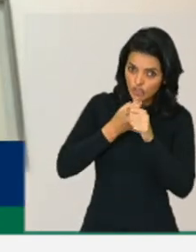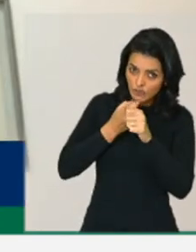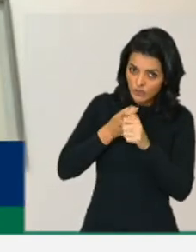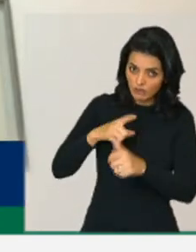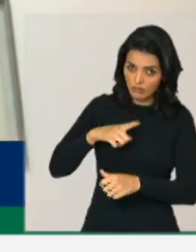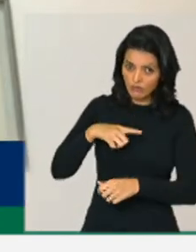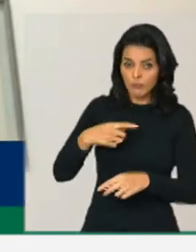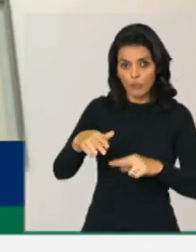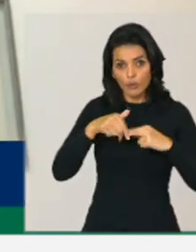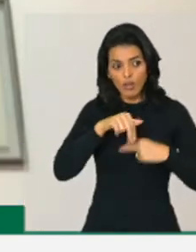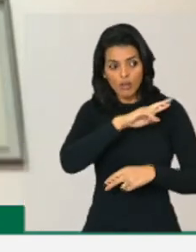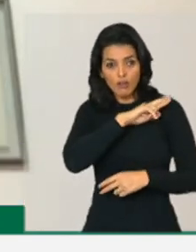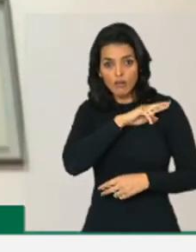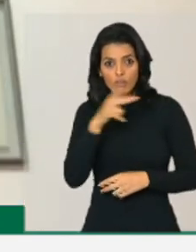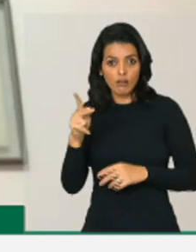OS QUE ESTAVAM ANTES CUIDARAM DE ZELAR PELO RECURSO PÚ